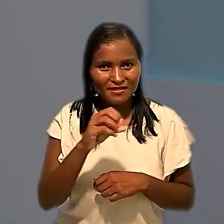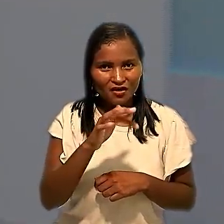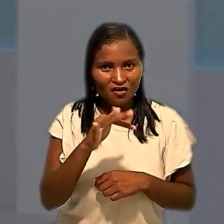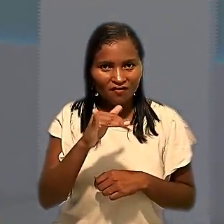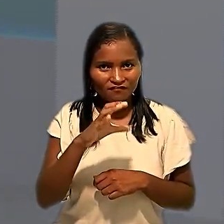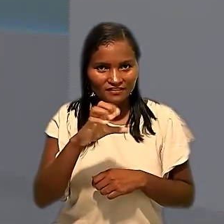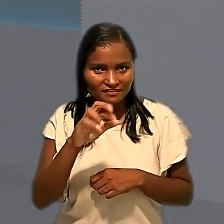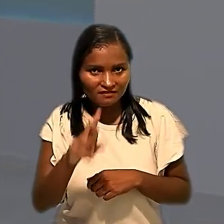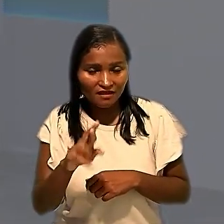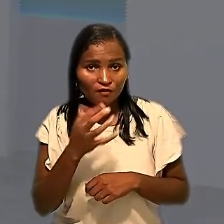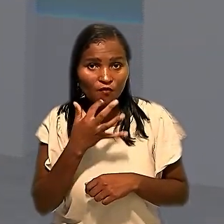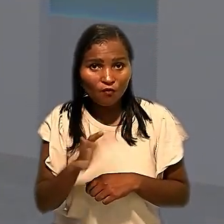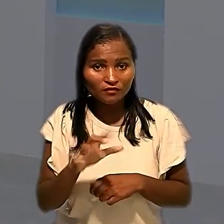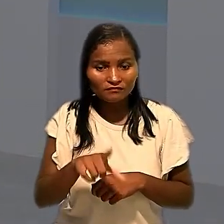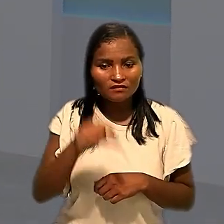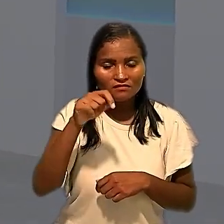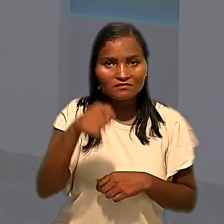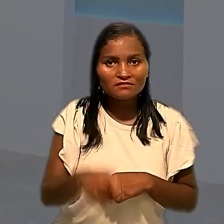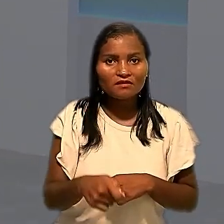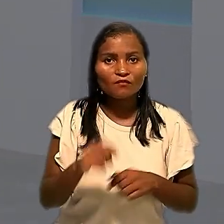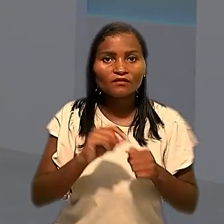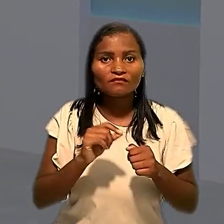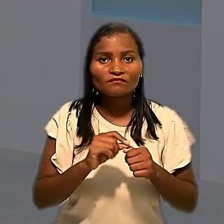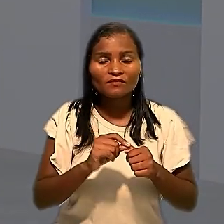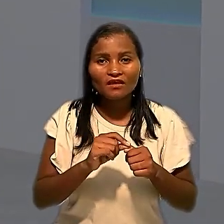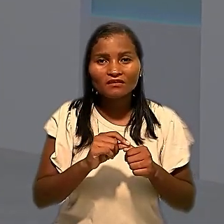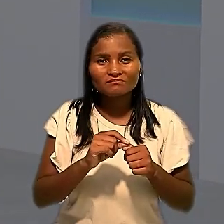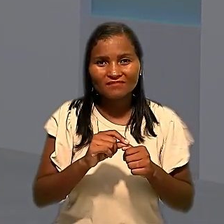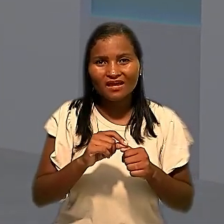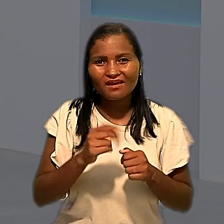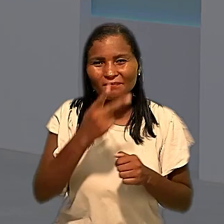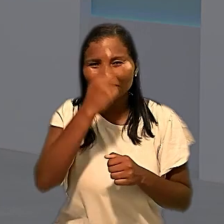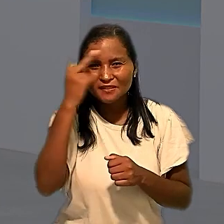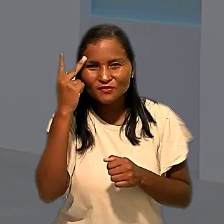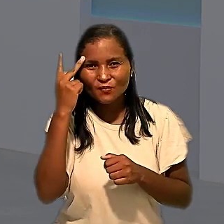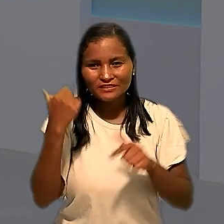contra a decisão que a condenou por submeter costureiros bolivianos a condições degradantes